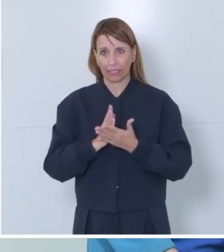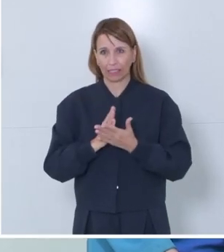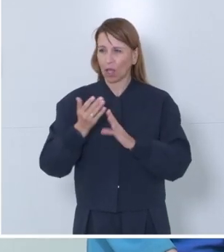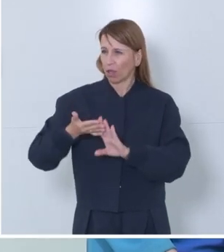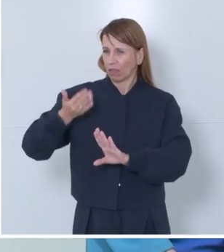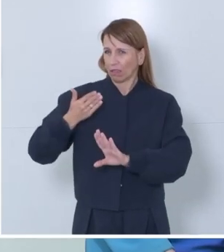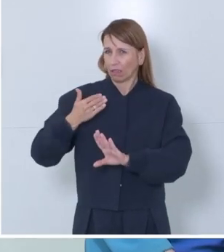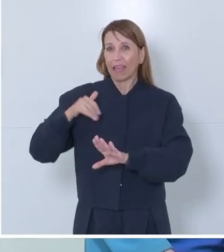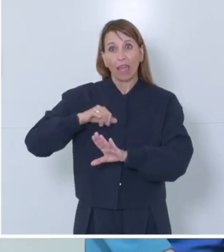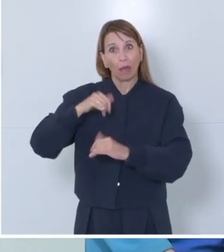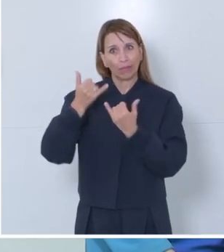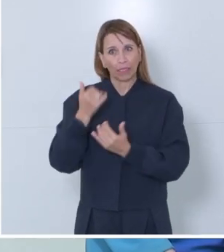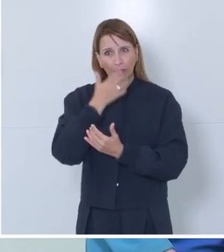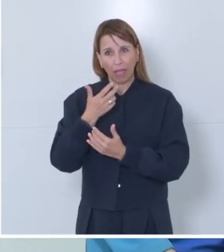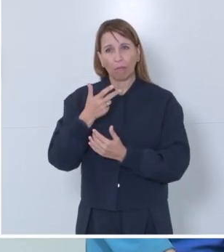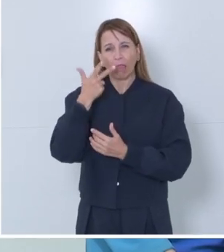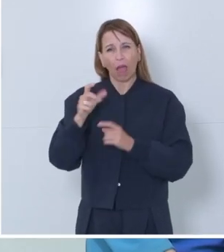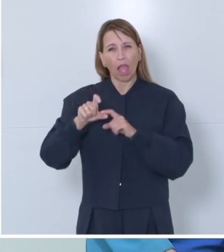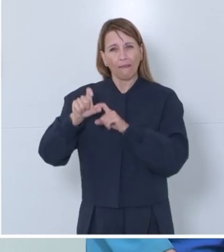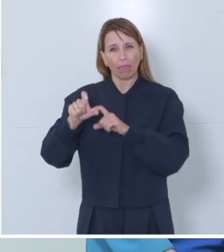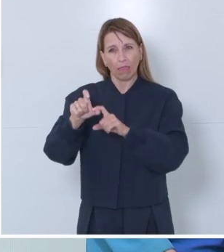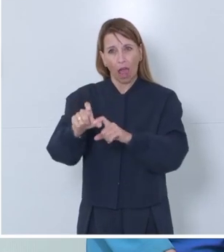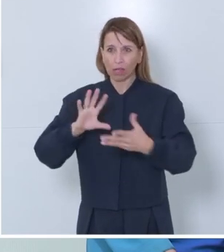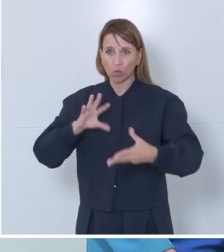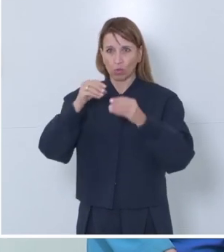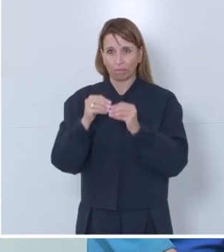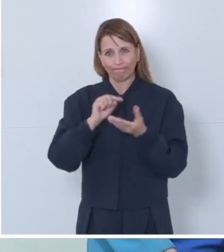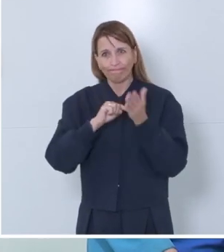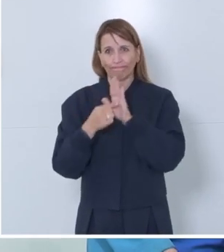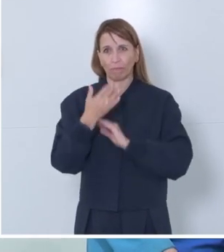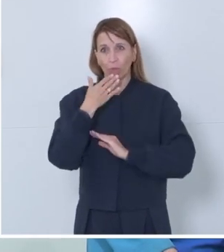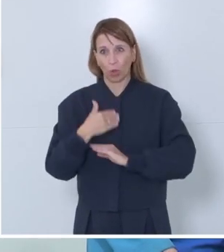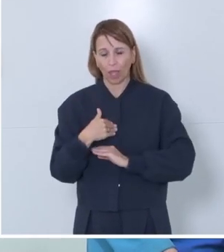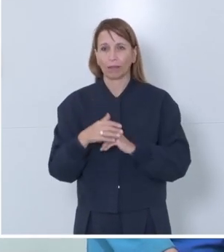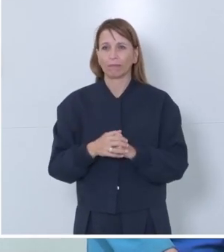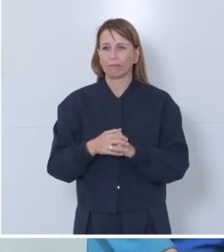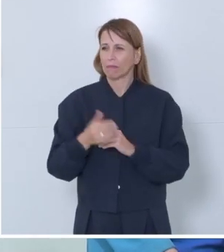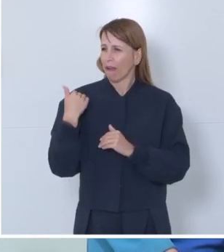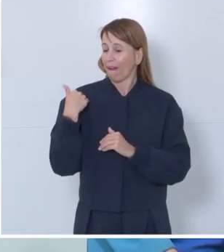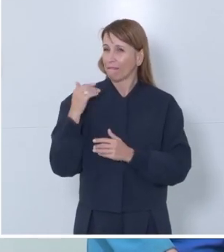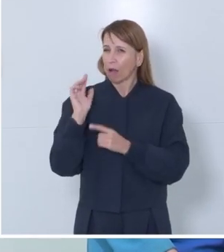also von Jänner bis September diesen Jahres. Es ist seit der letzten Präsentation einiges